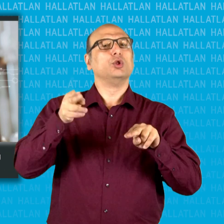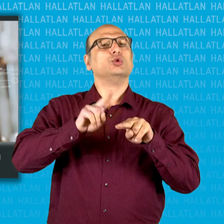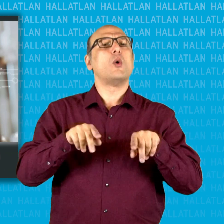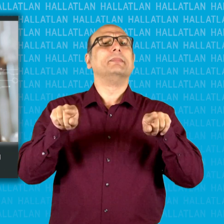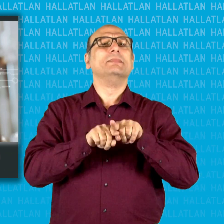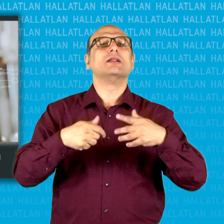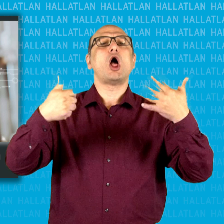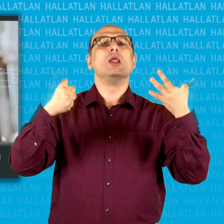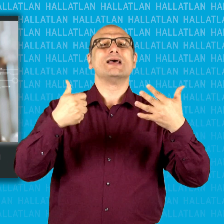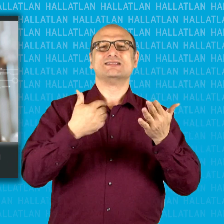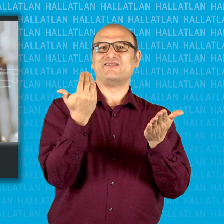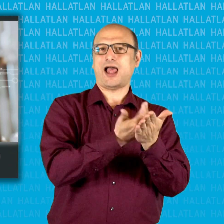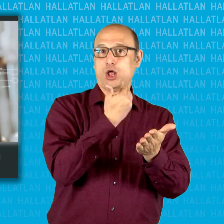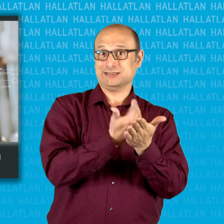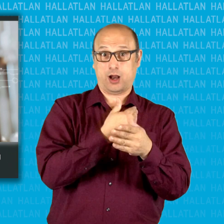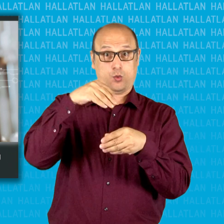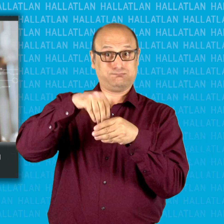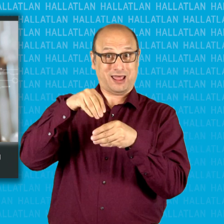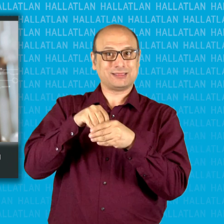több mint hatezer felhasználó,